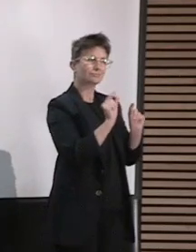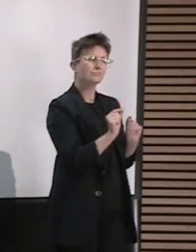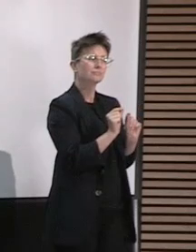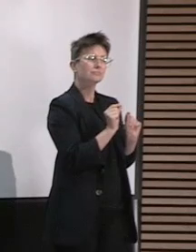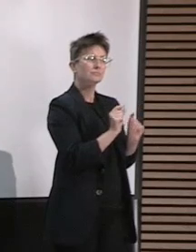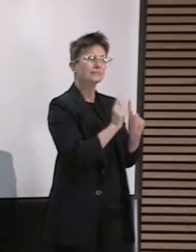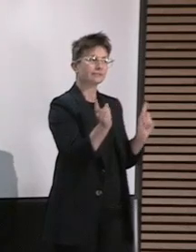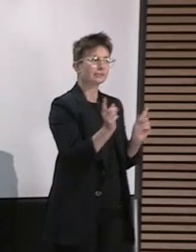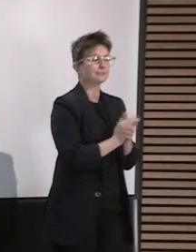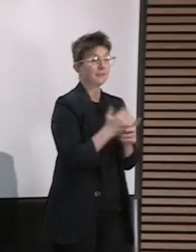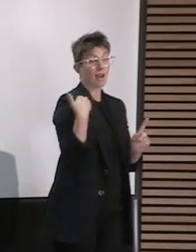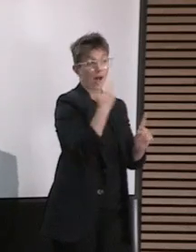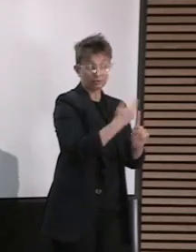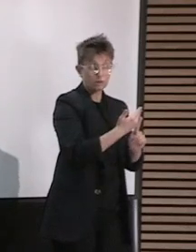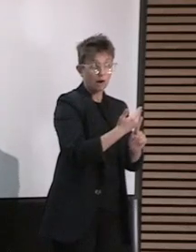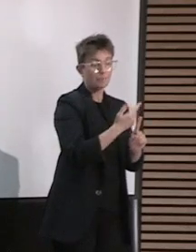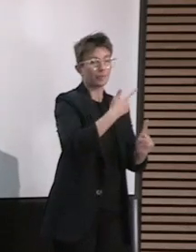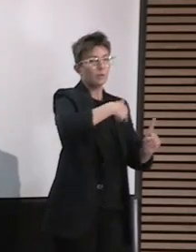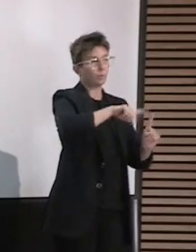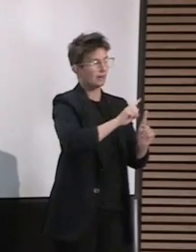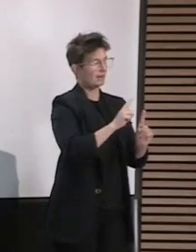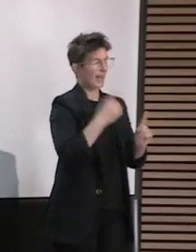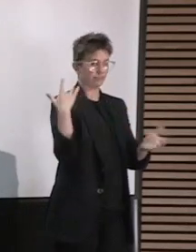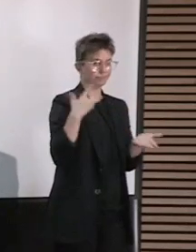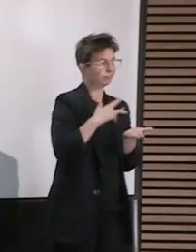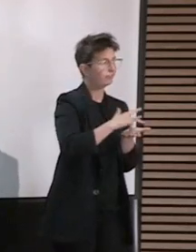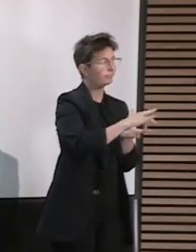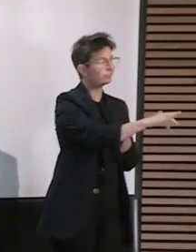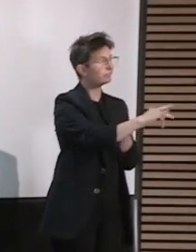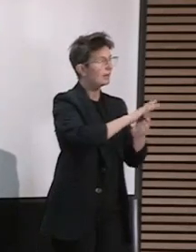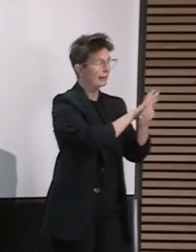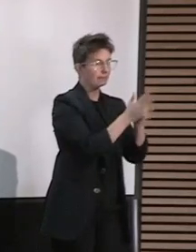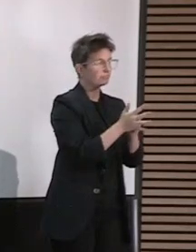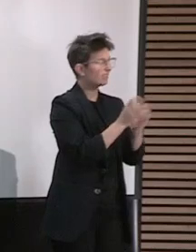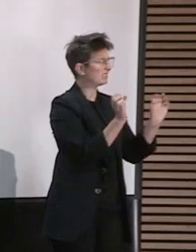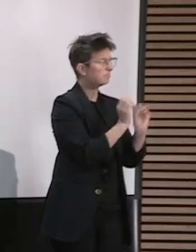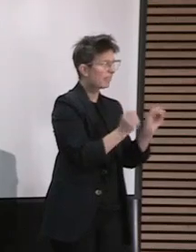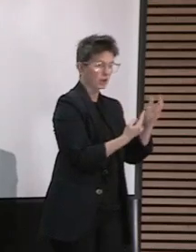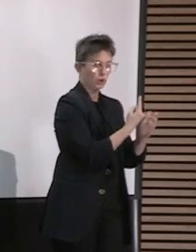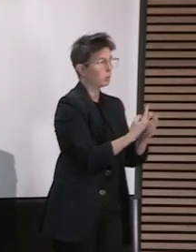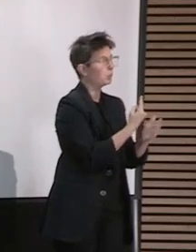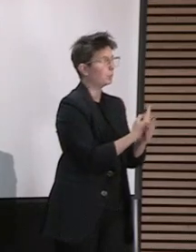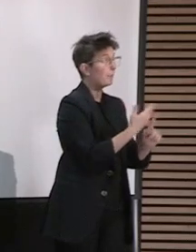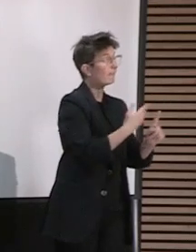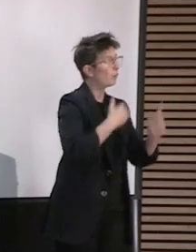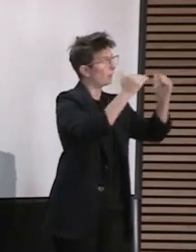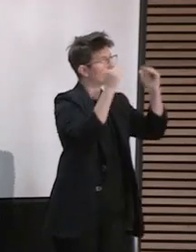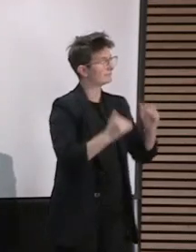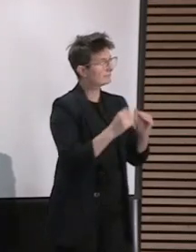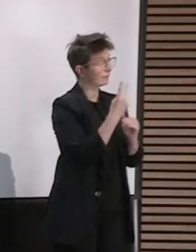i raro i te Papa 2 e tika ana kia maarama tatou he rerek ki te whakamutunga. Te wa whakamutunga he ra kaore he